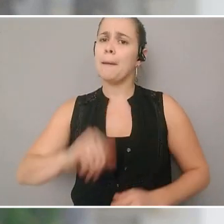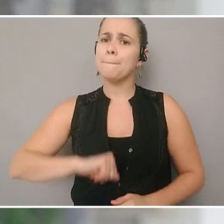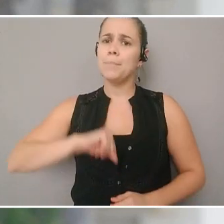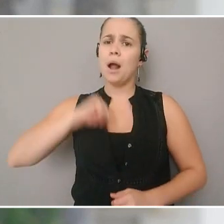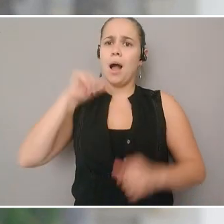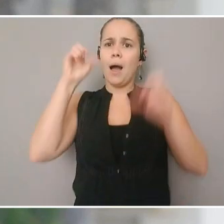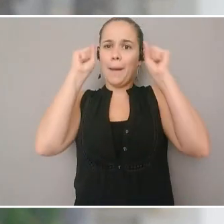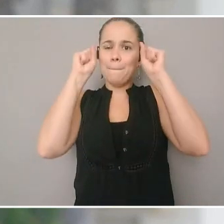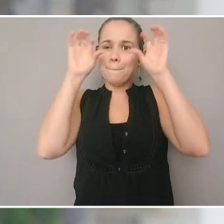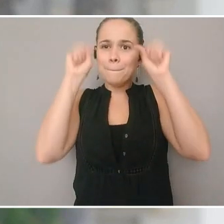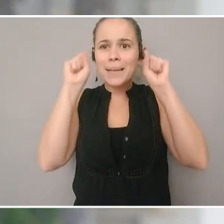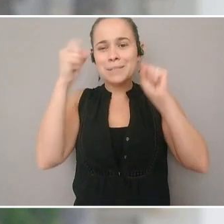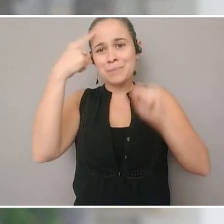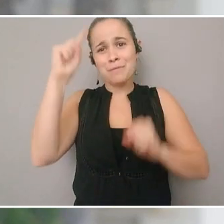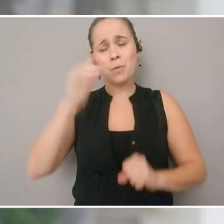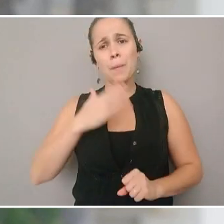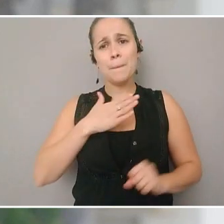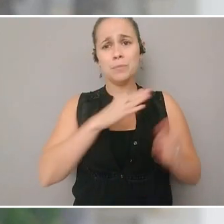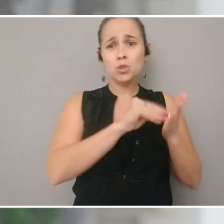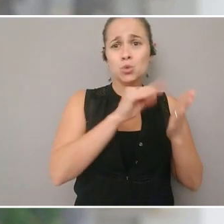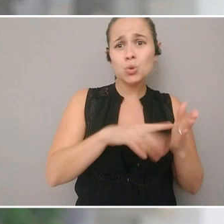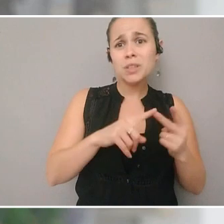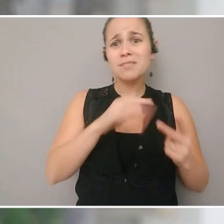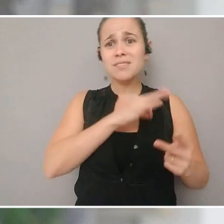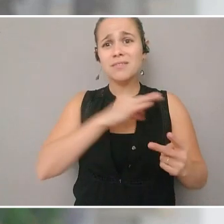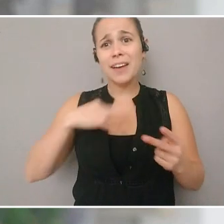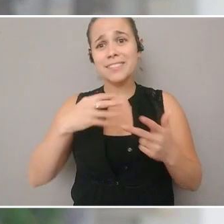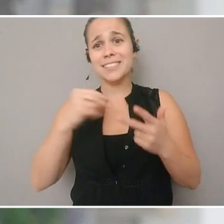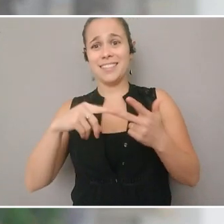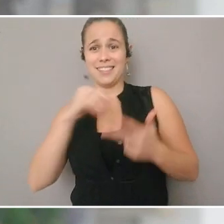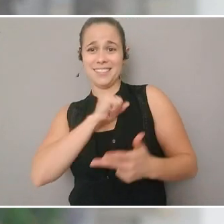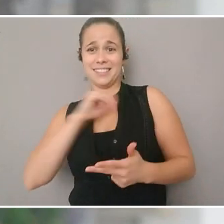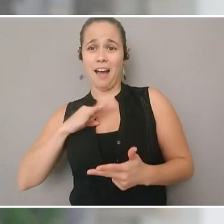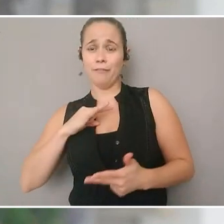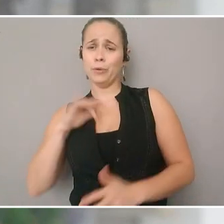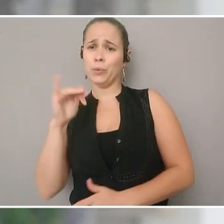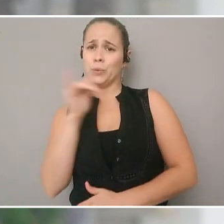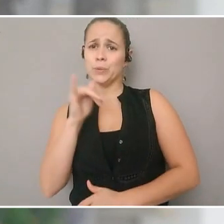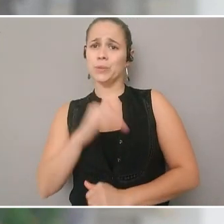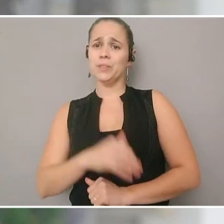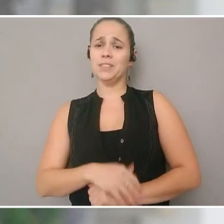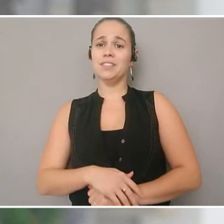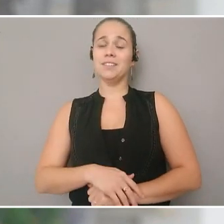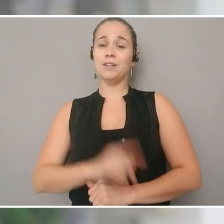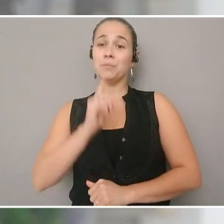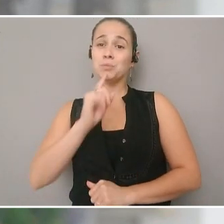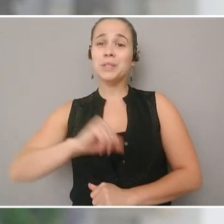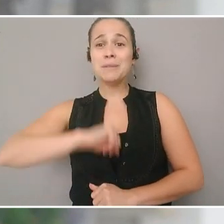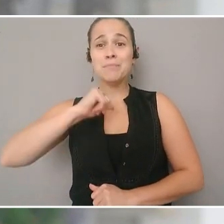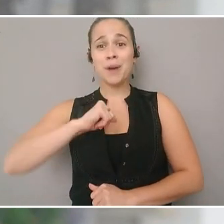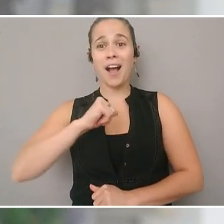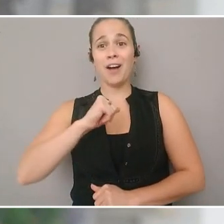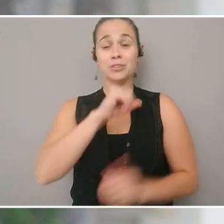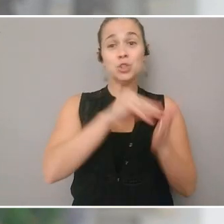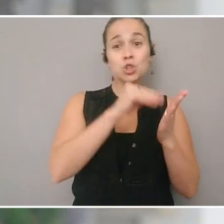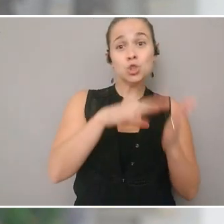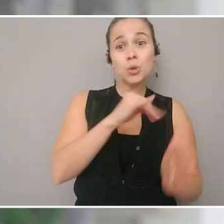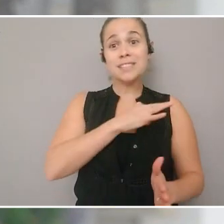para nuestros estudiantes facultad y personal. Estoy especialmente orgulloso de los estudiantes y